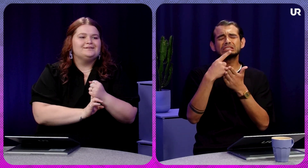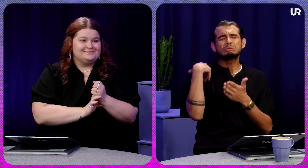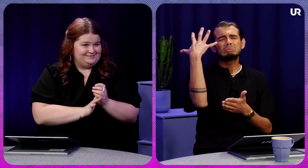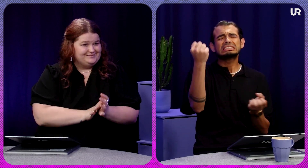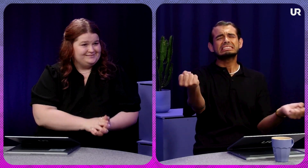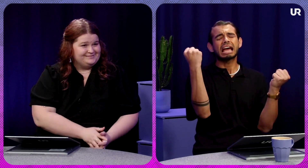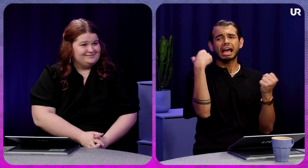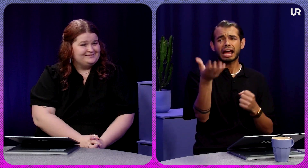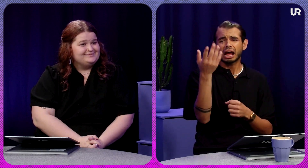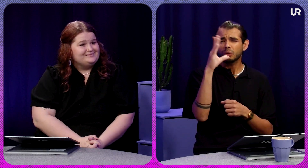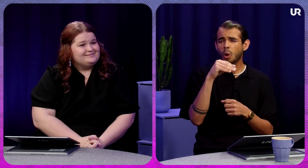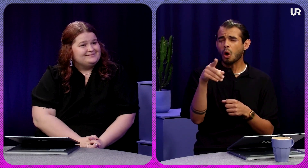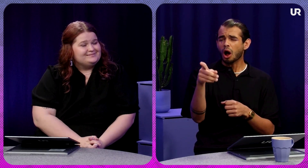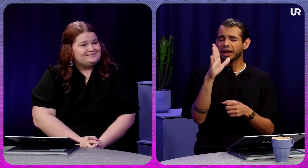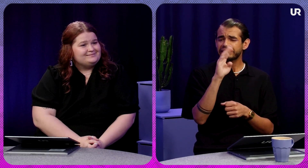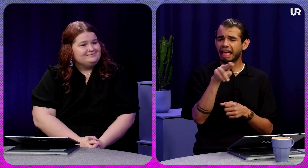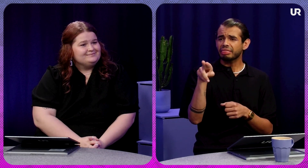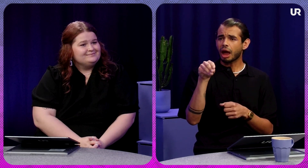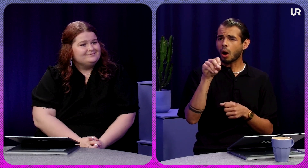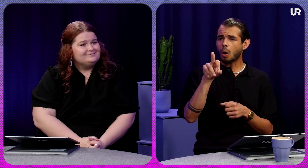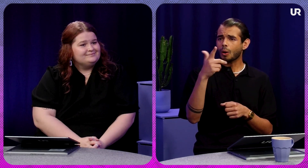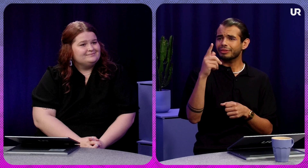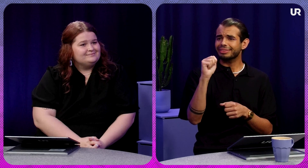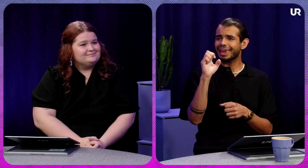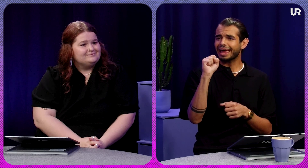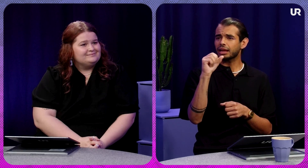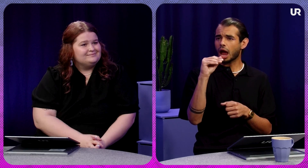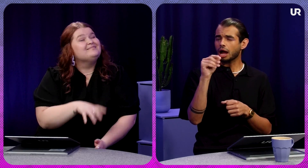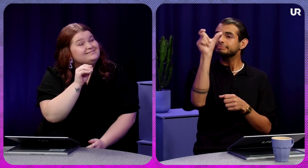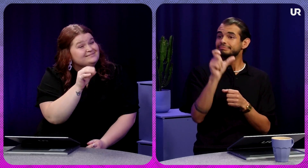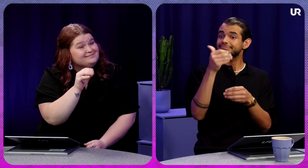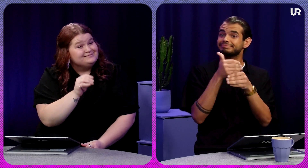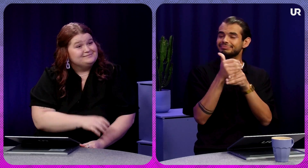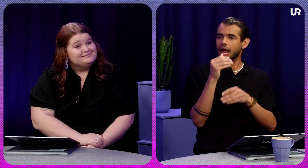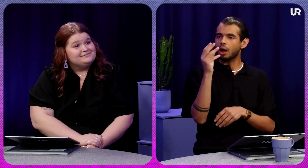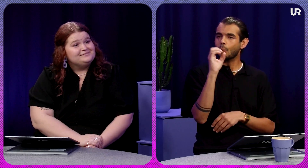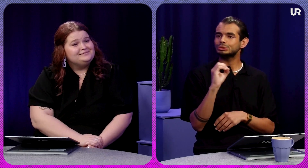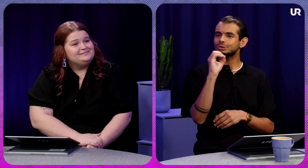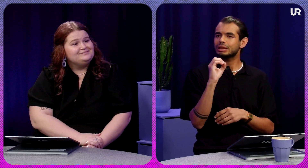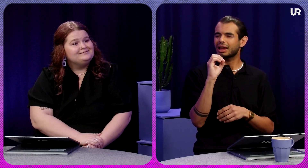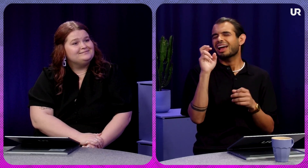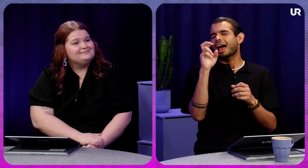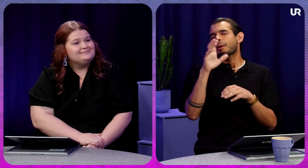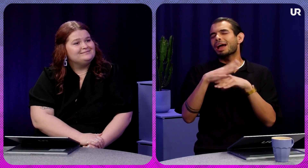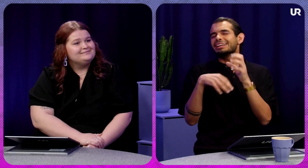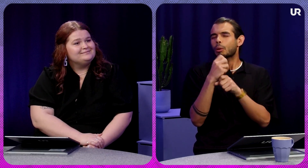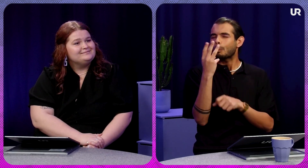Amir: Det där med kändisar! Jag tänker på Jenna Ortega som spelar karaktären Onsdag-